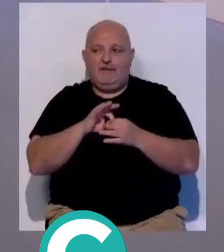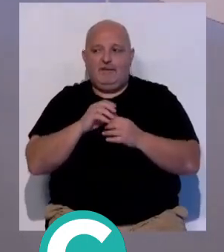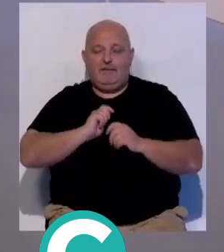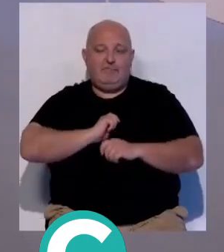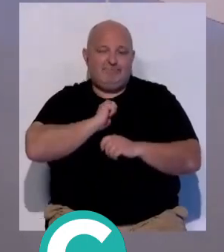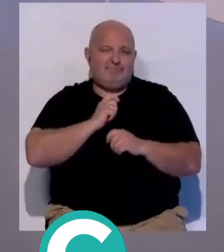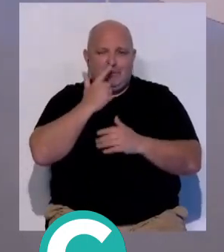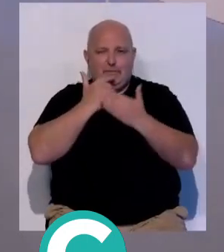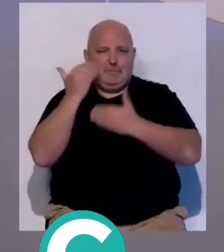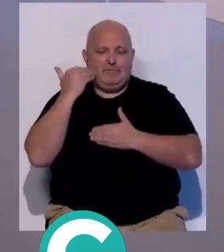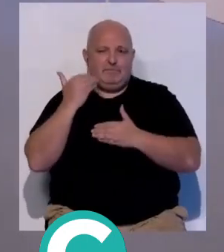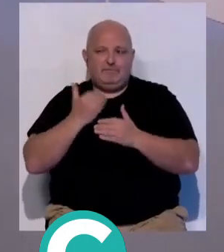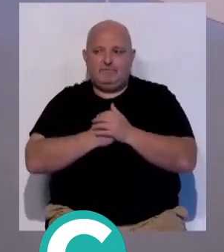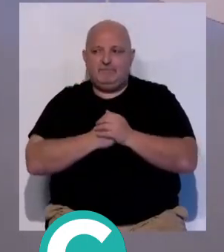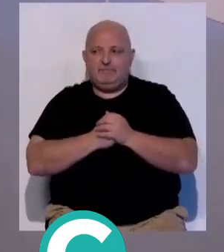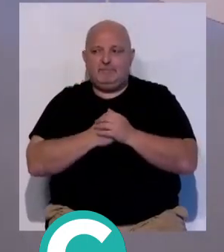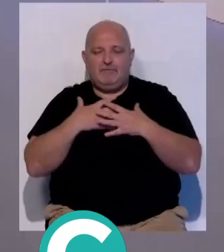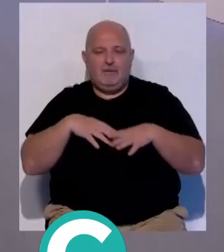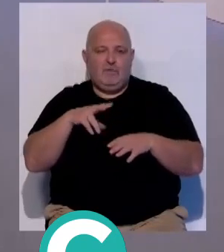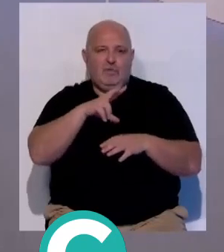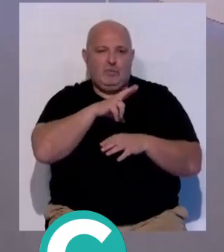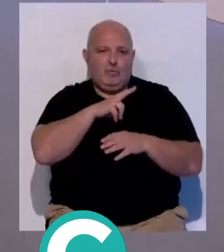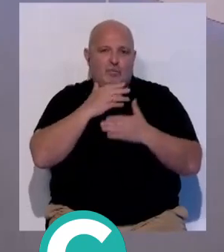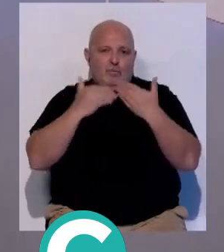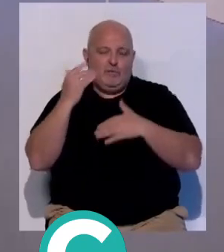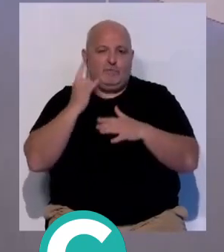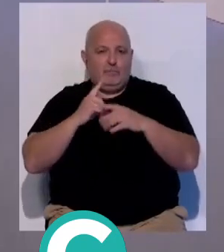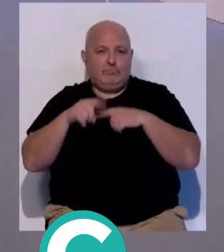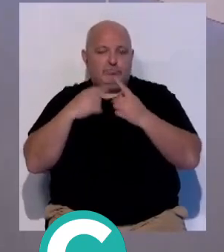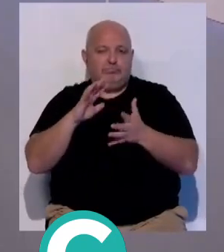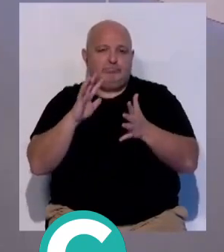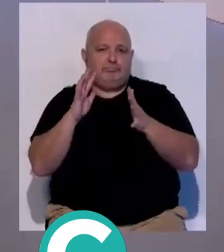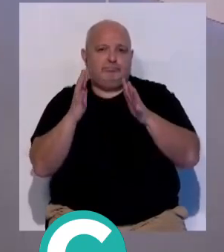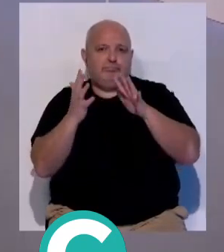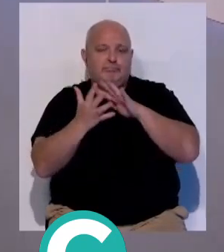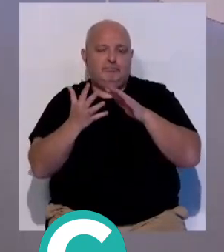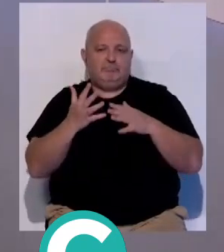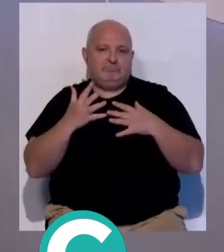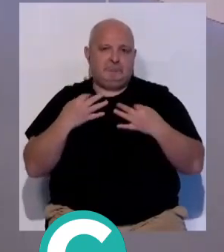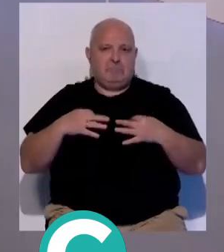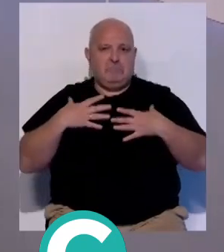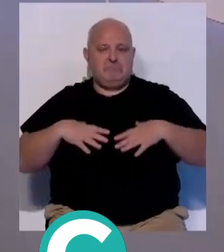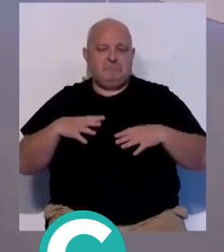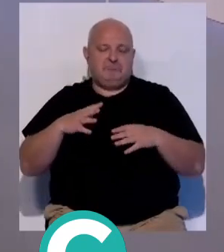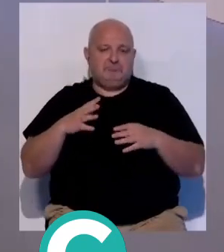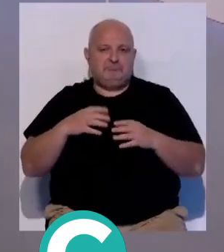antiguamente me vestía así en el submarino después pasamos algo más coloquial pero hoy